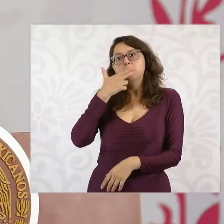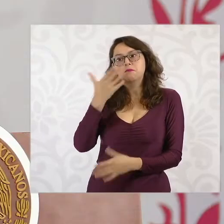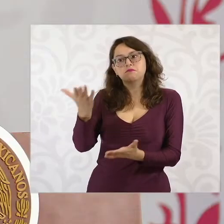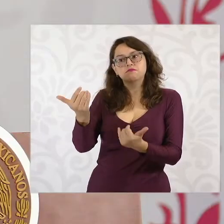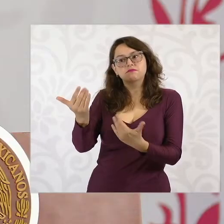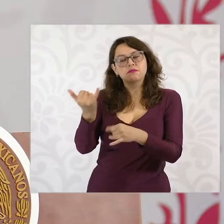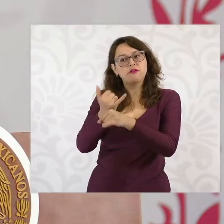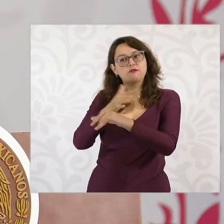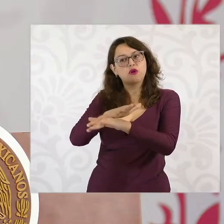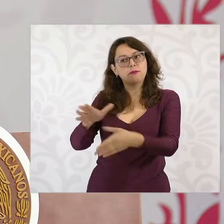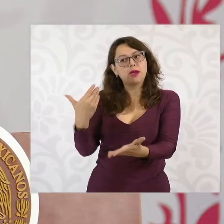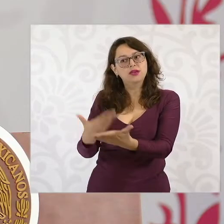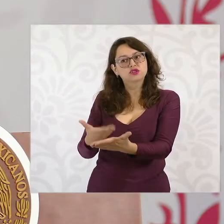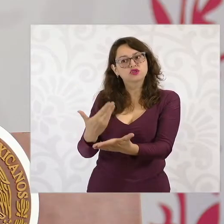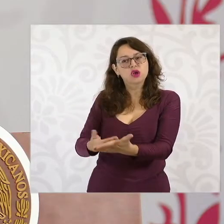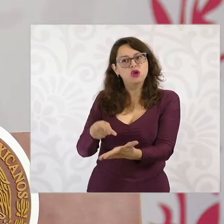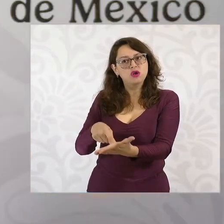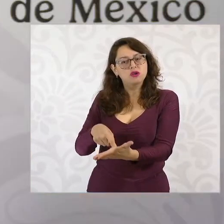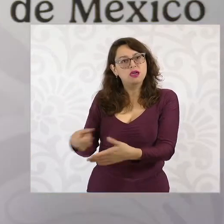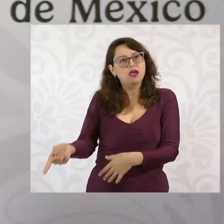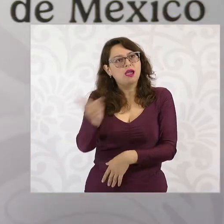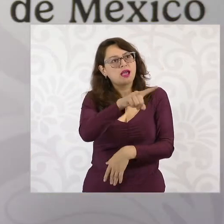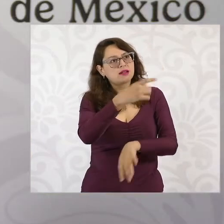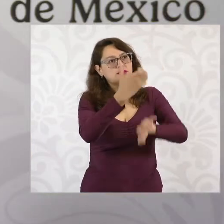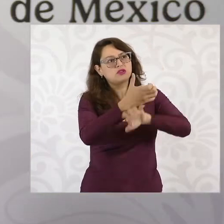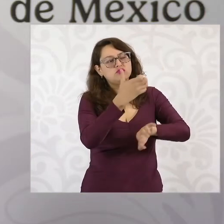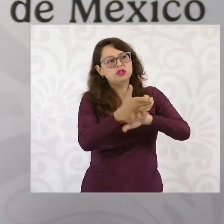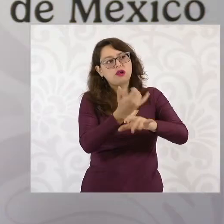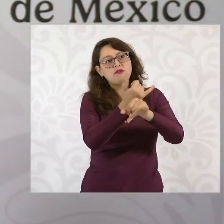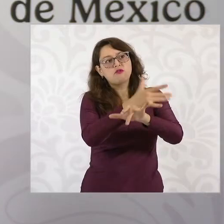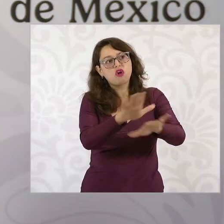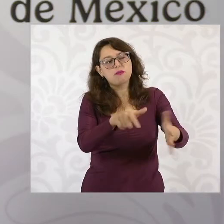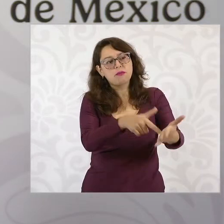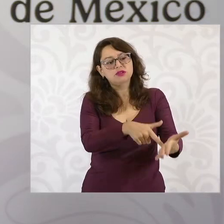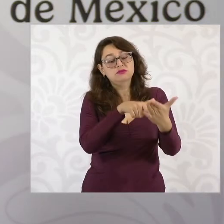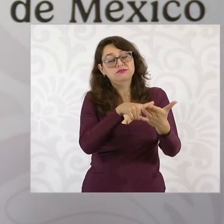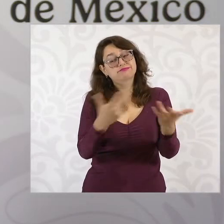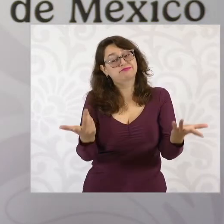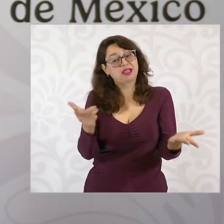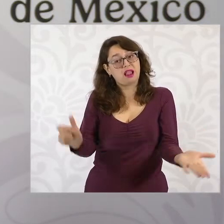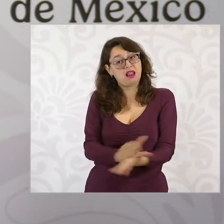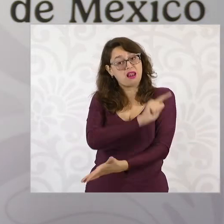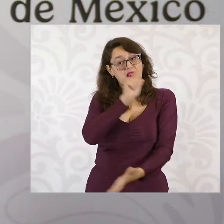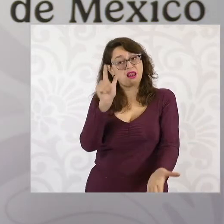de los Estados Unidos. eh ir revisando pues si hay alguna violación a la ley eh de seguridad